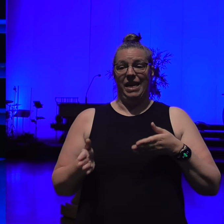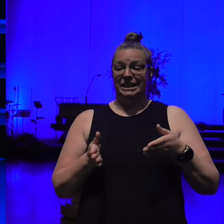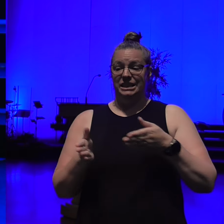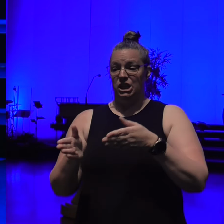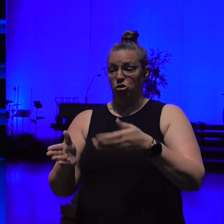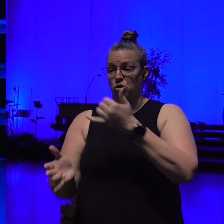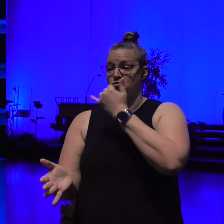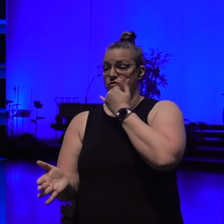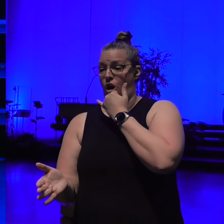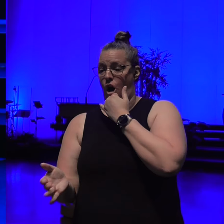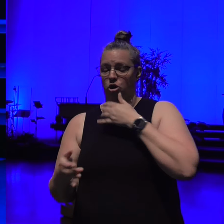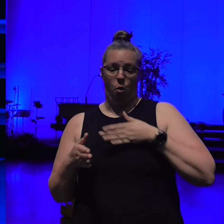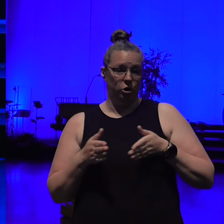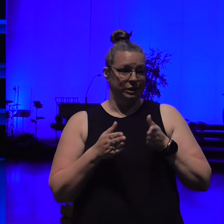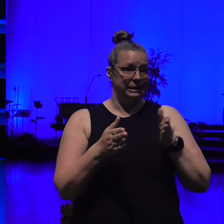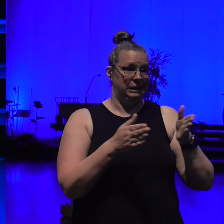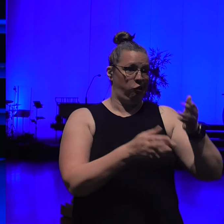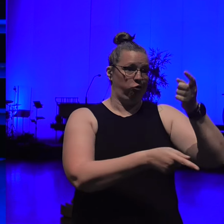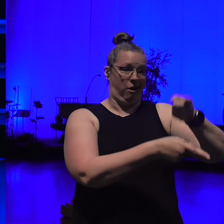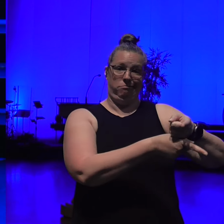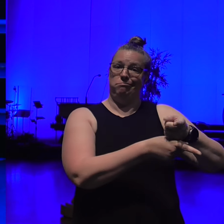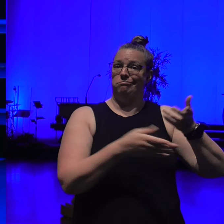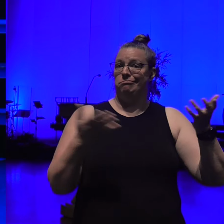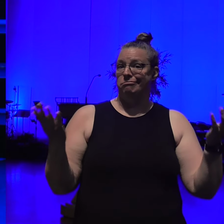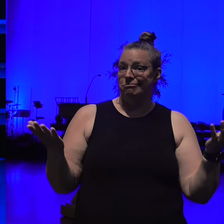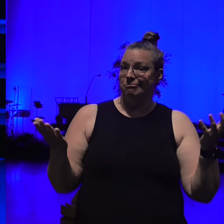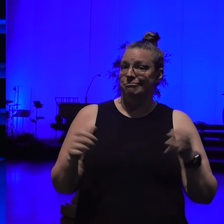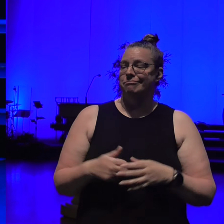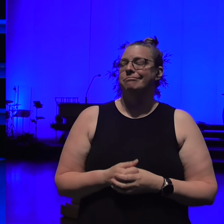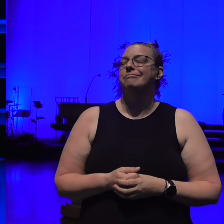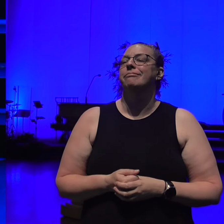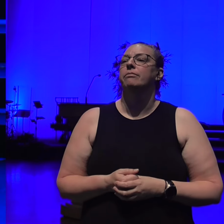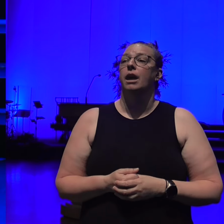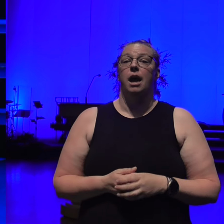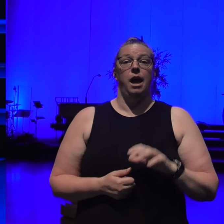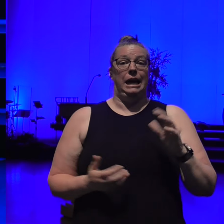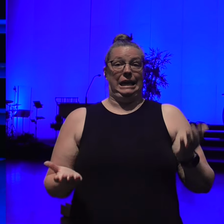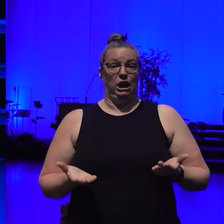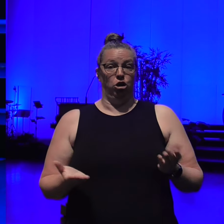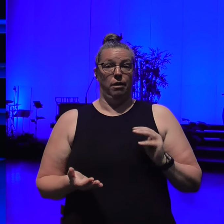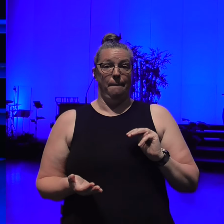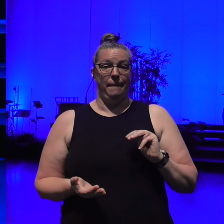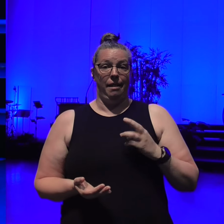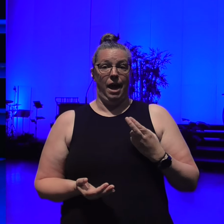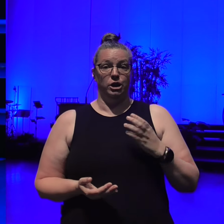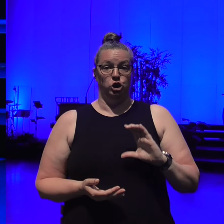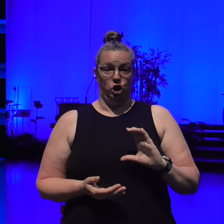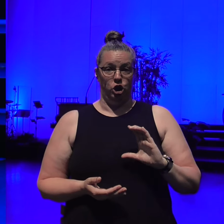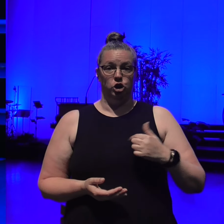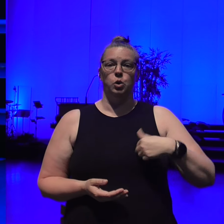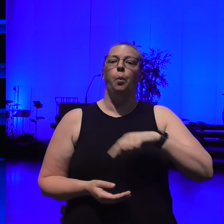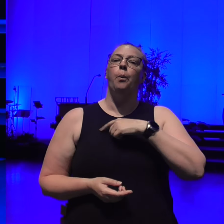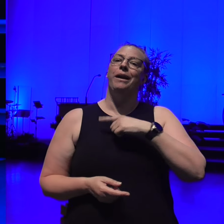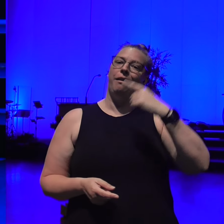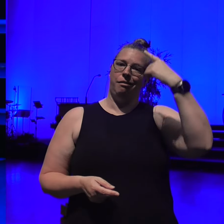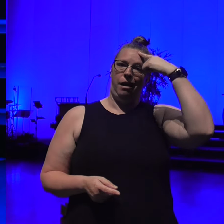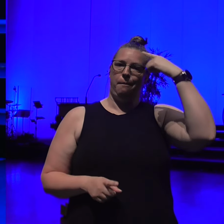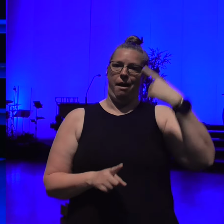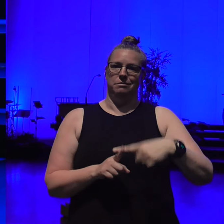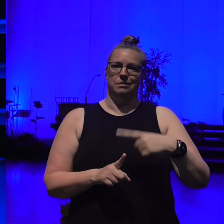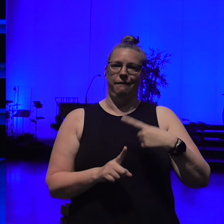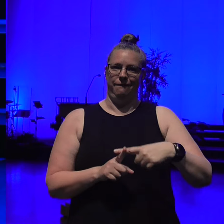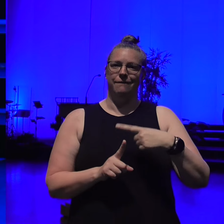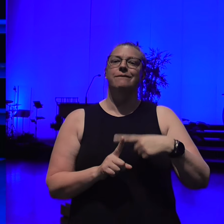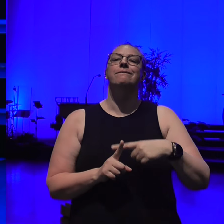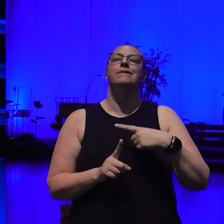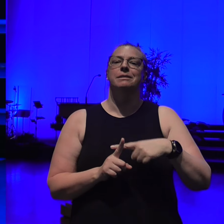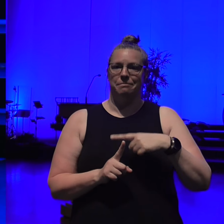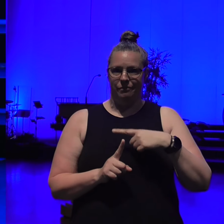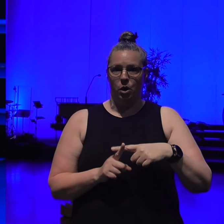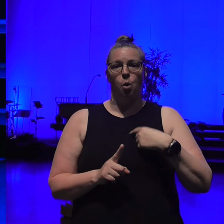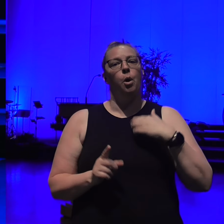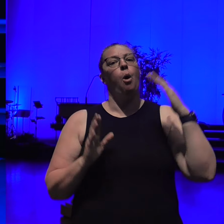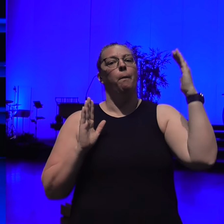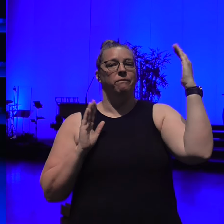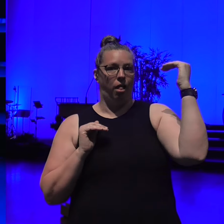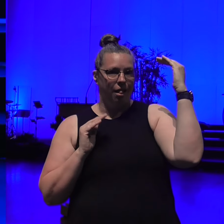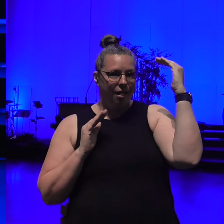arriba En Mile High Church somos personas de pensamiento positivo Somos personas esperanzadas, personas optimistas